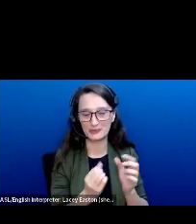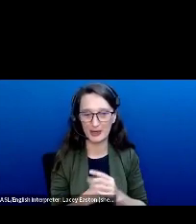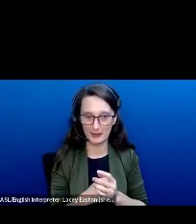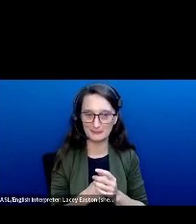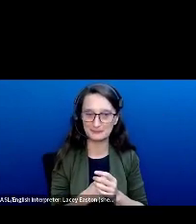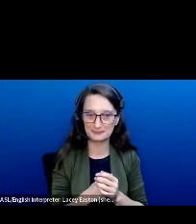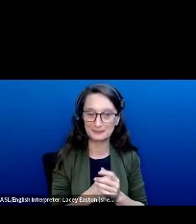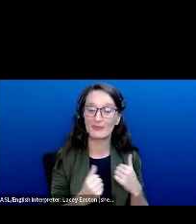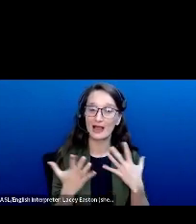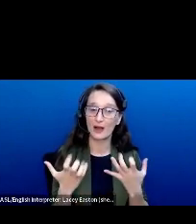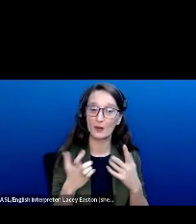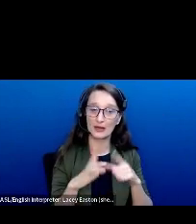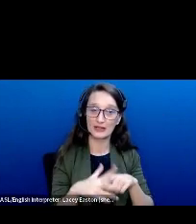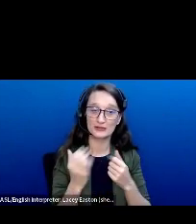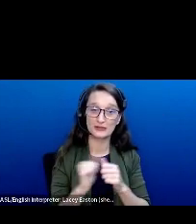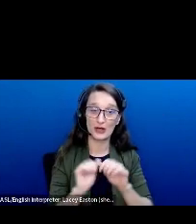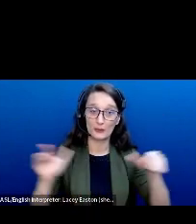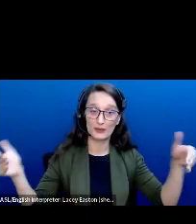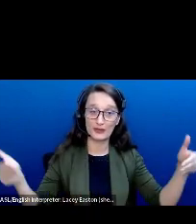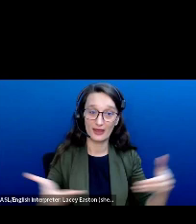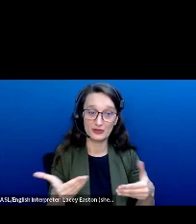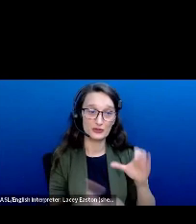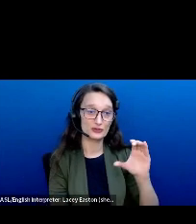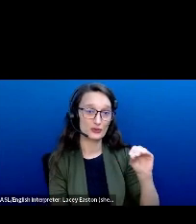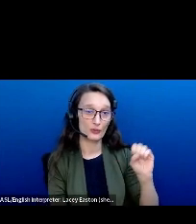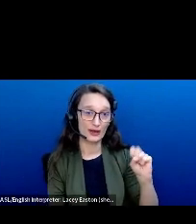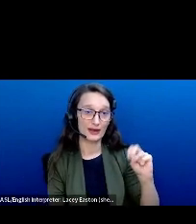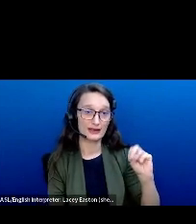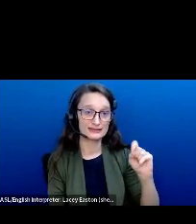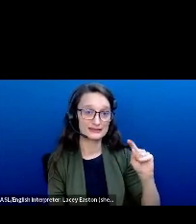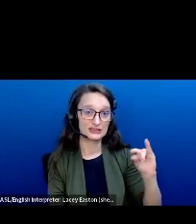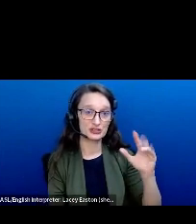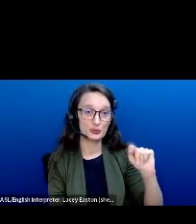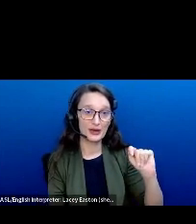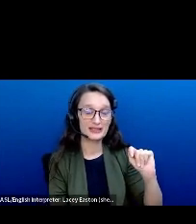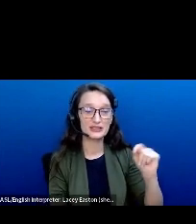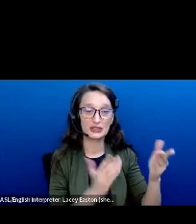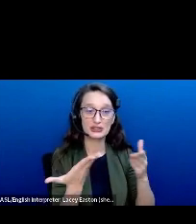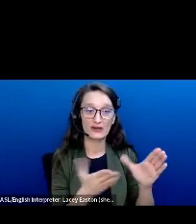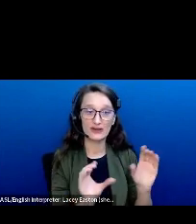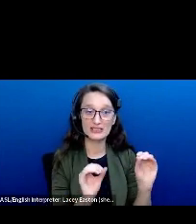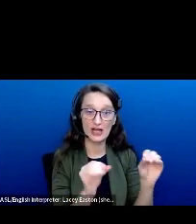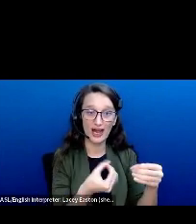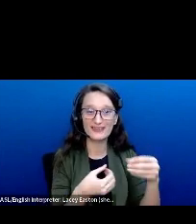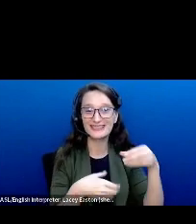comenzar presentando la Oficina de Servicios al Constituyente dentro de la División de Educación Especial.